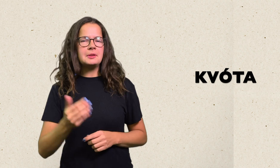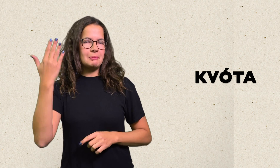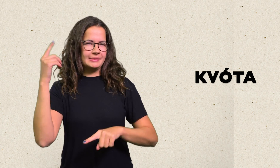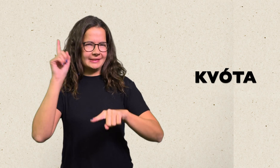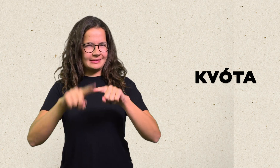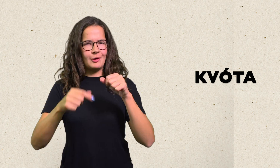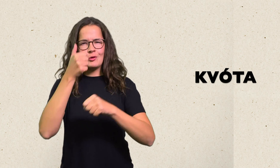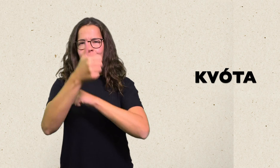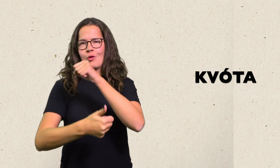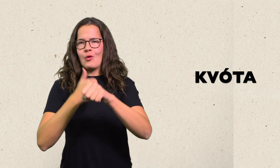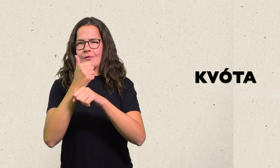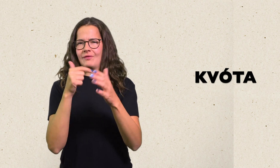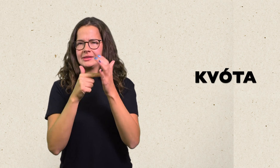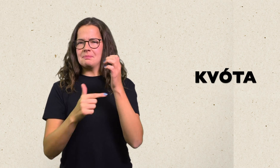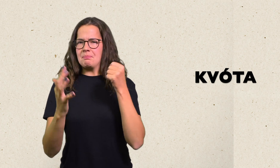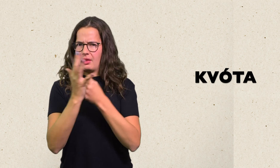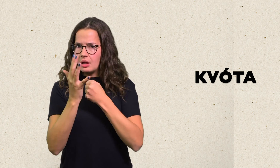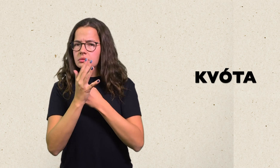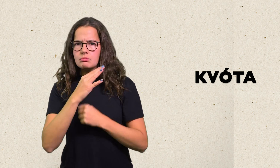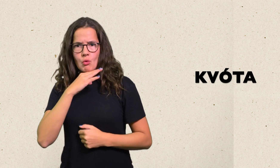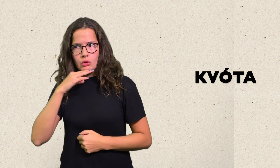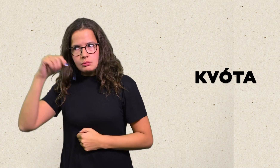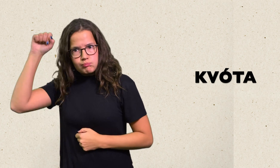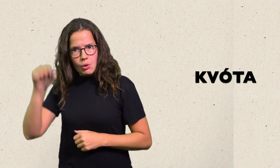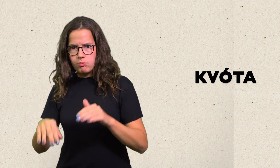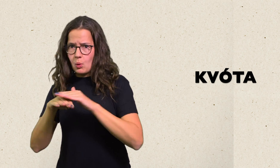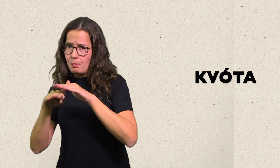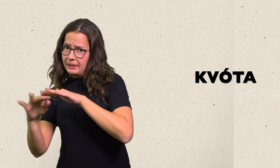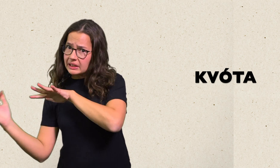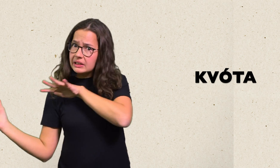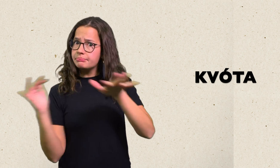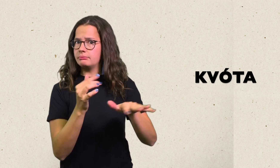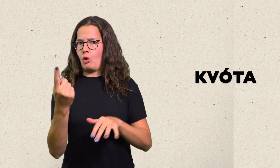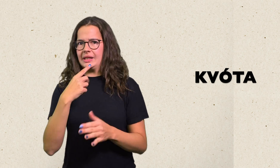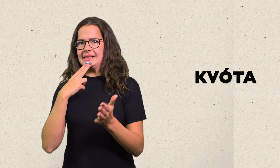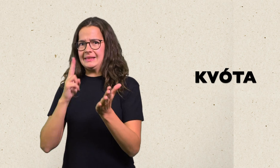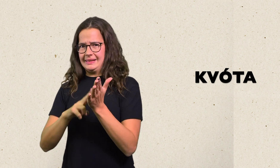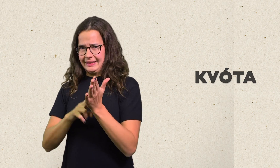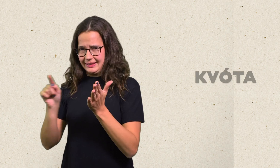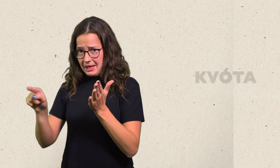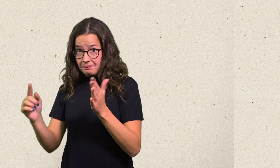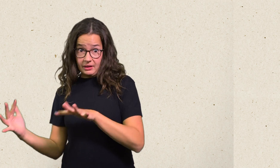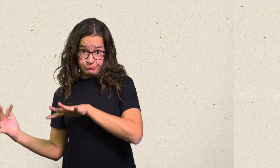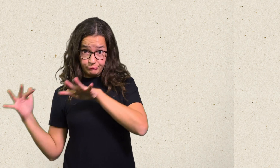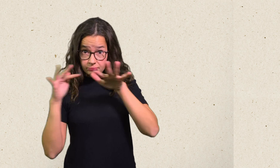Když v roce 2015 začalo do Evropy přicházet hodně uprchlíků ze Sýrie,